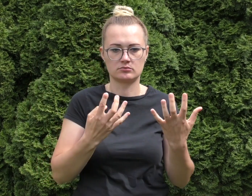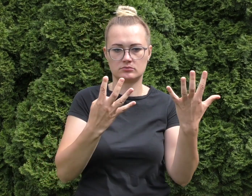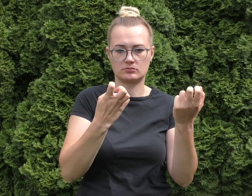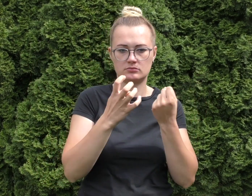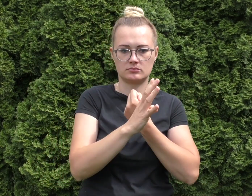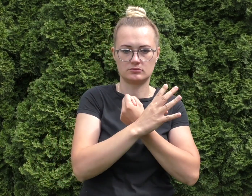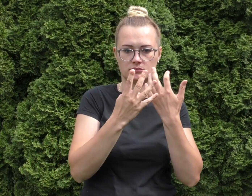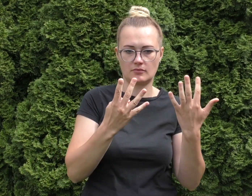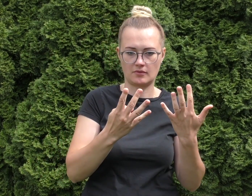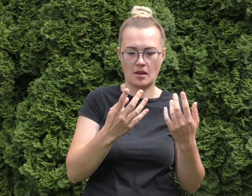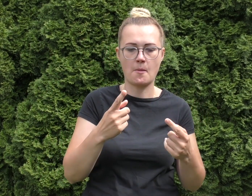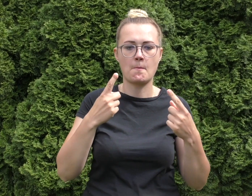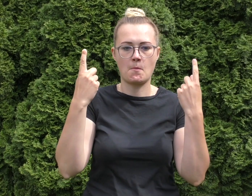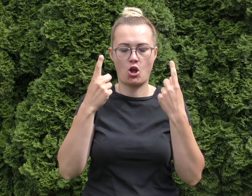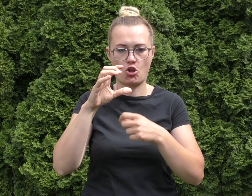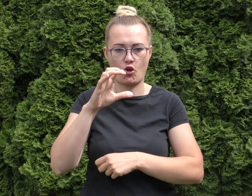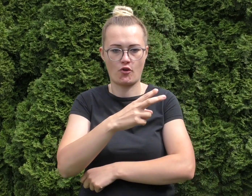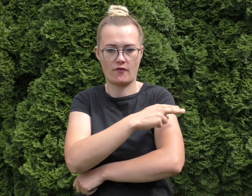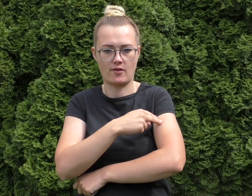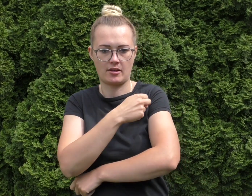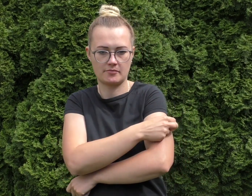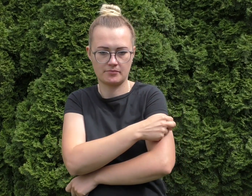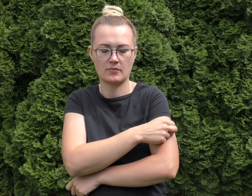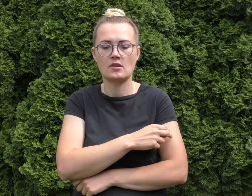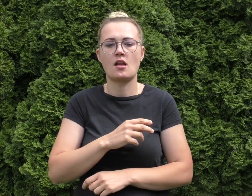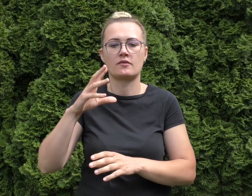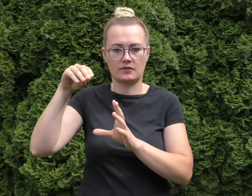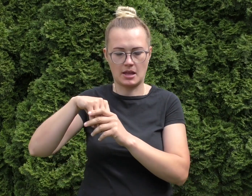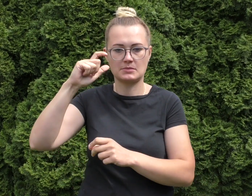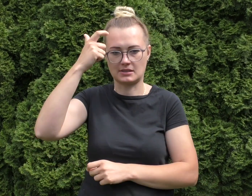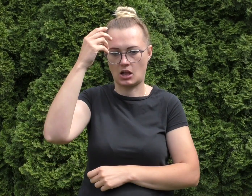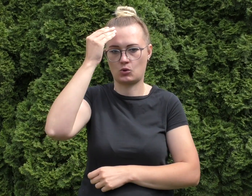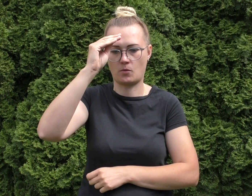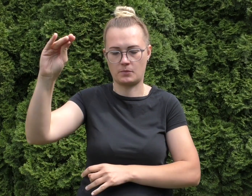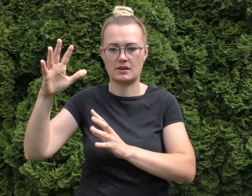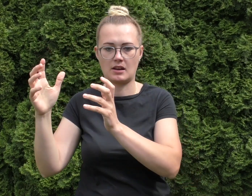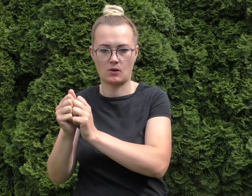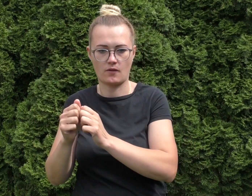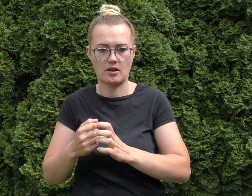999 – pogotowie ratunkowe (Centrum Powiadamiania Ratunkowego)